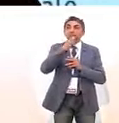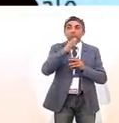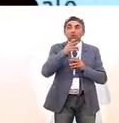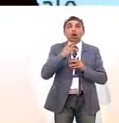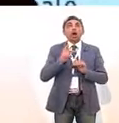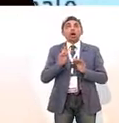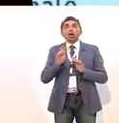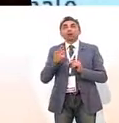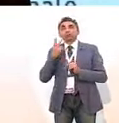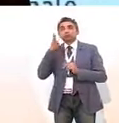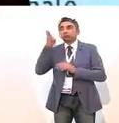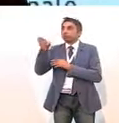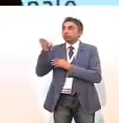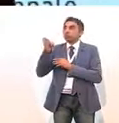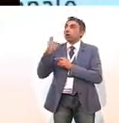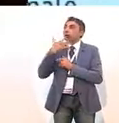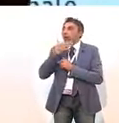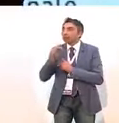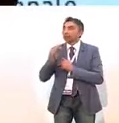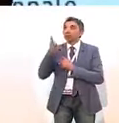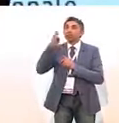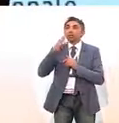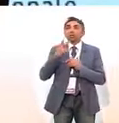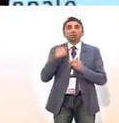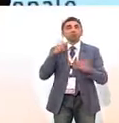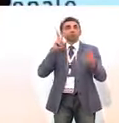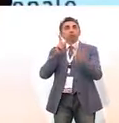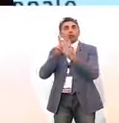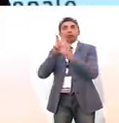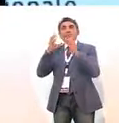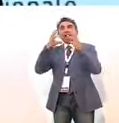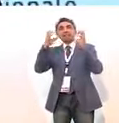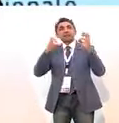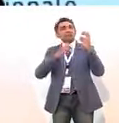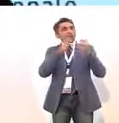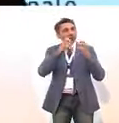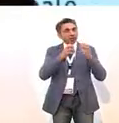faceva dire “Oh, però…”. Guardate che abbiamo incontrato aziende in crisi, realtà